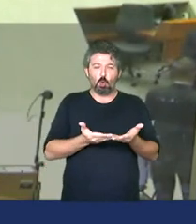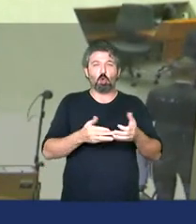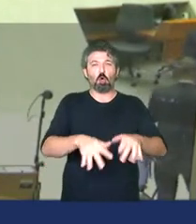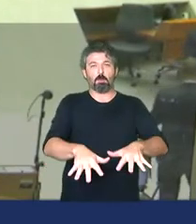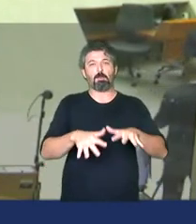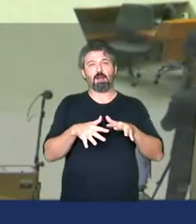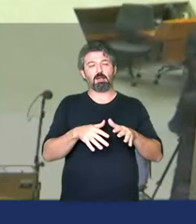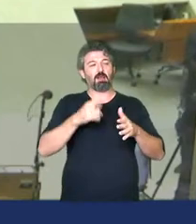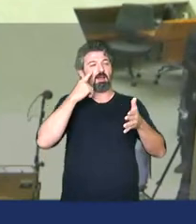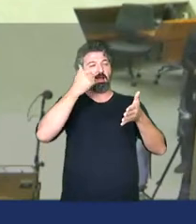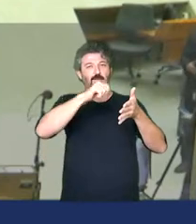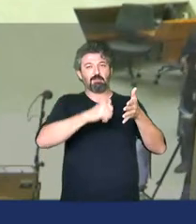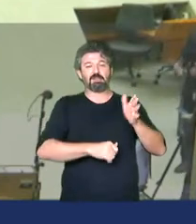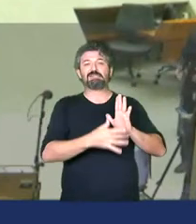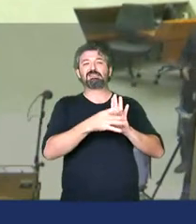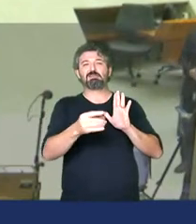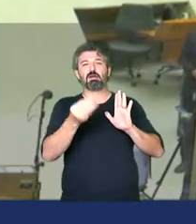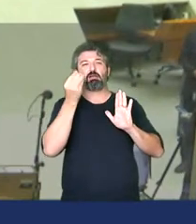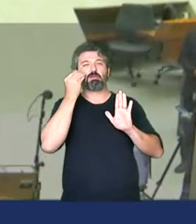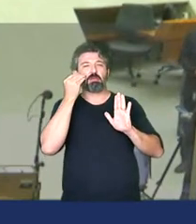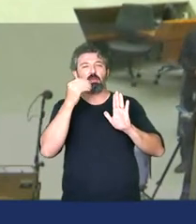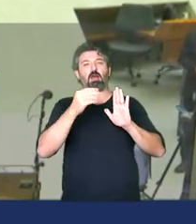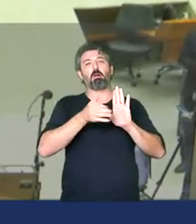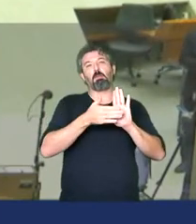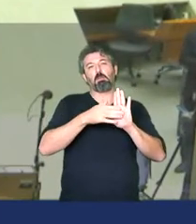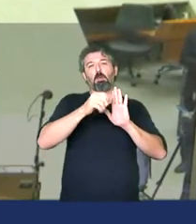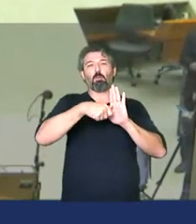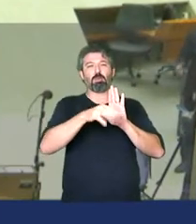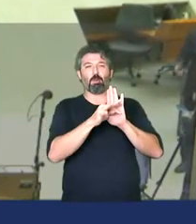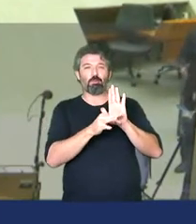ENTÃO O PLENÁRIO ANALISOU OS DESTAQUES, AS PROPOSTAS DE